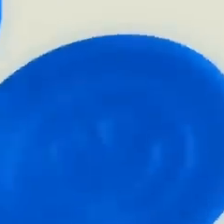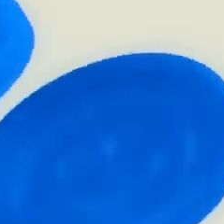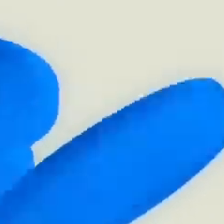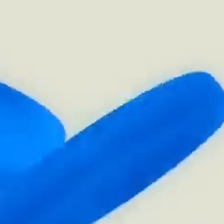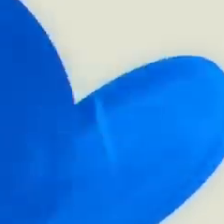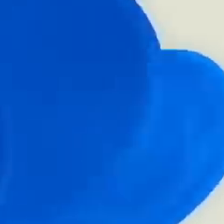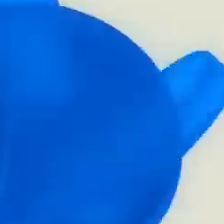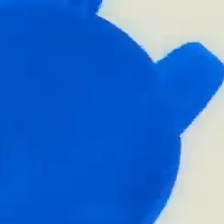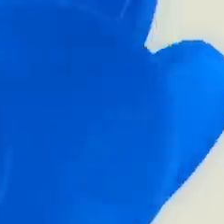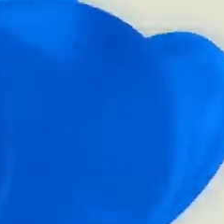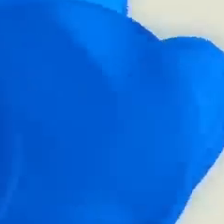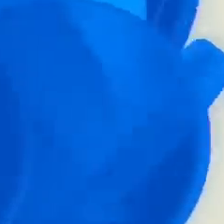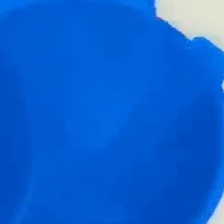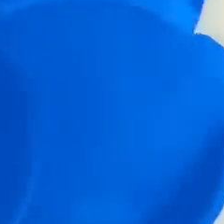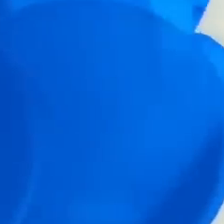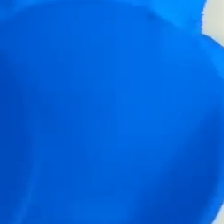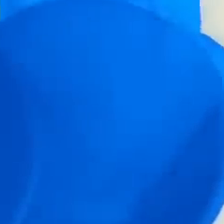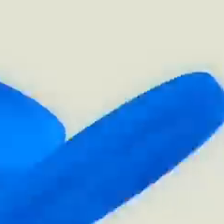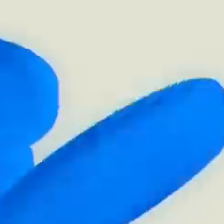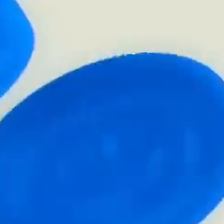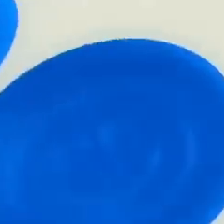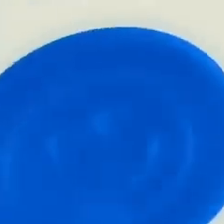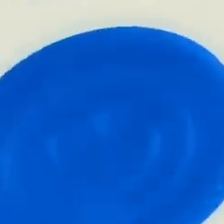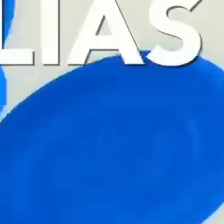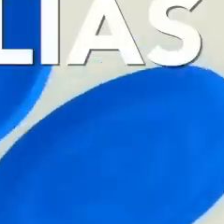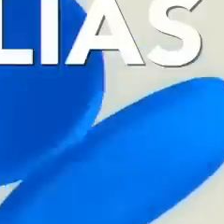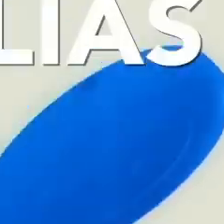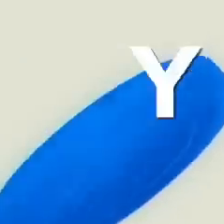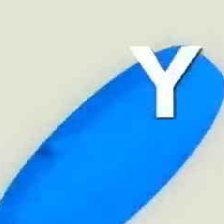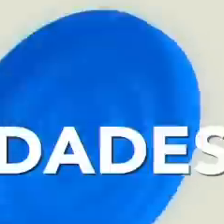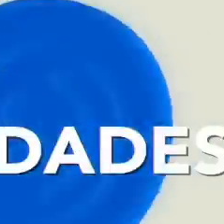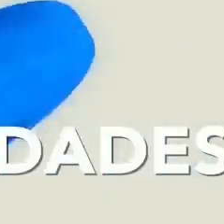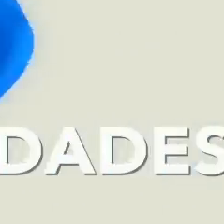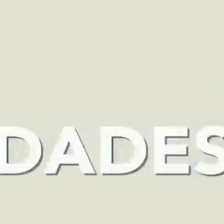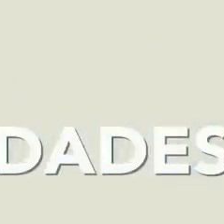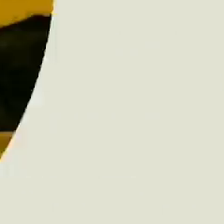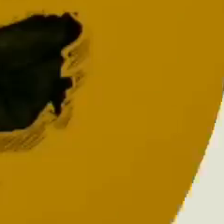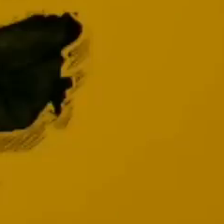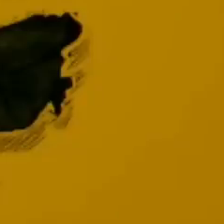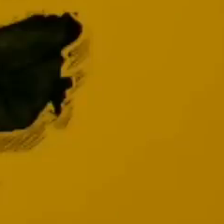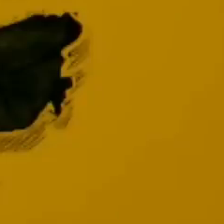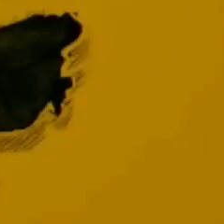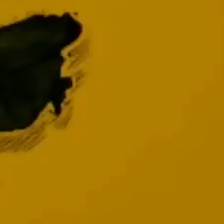jóvenes libres de este consumo evitando que estas sustancias destruyan familias y comunidades en